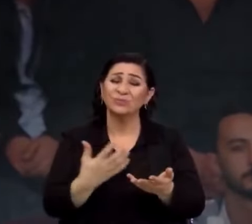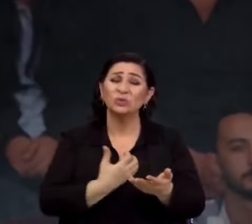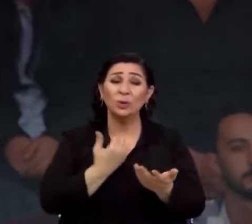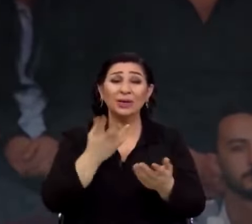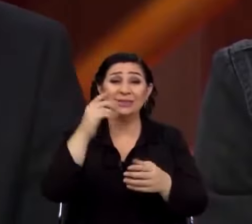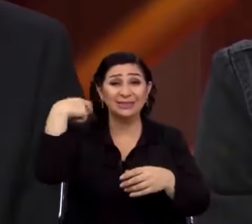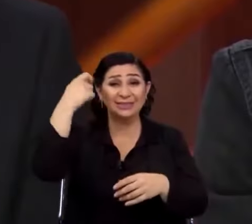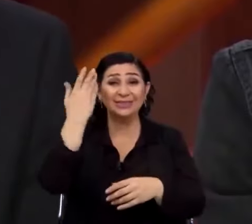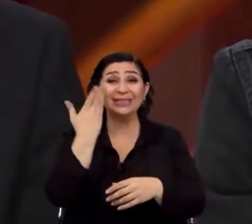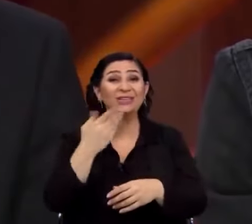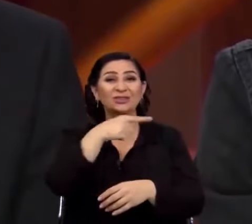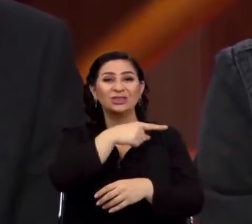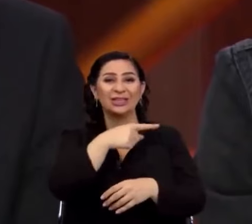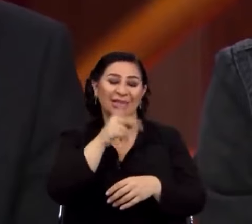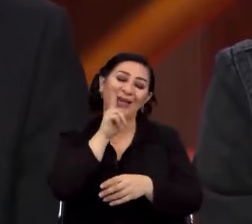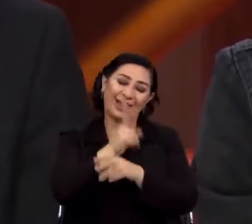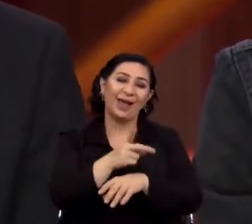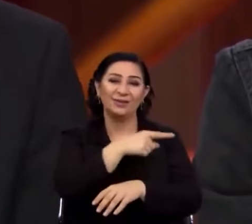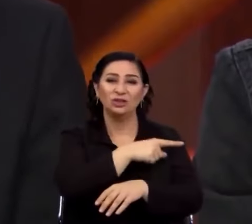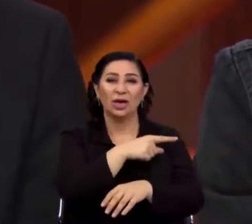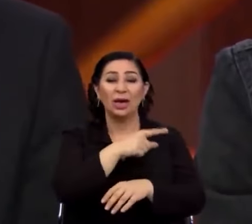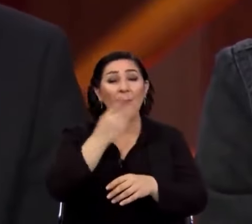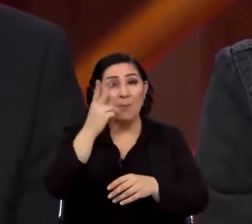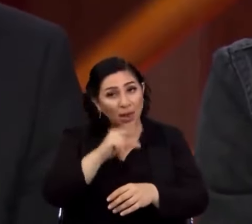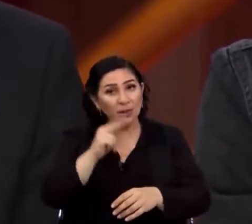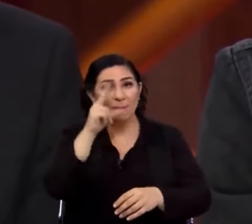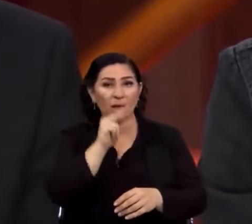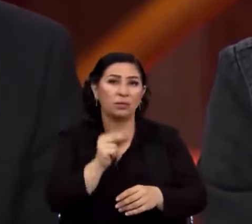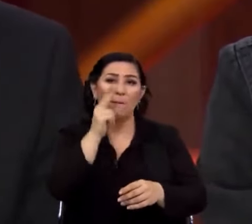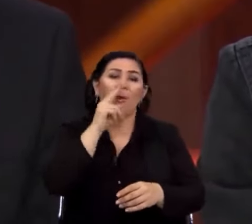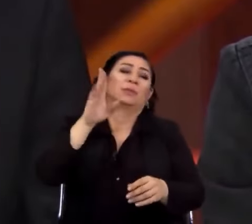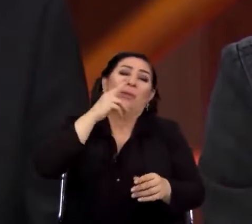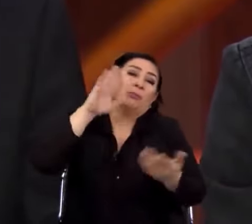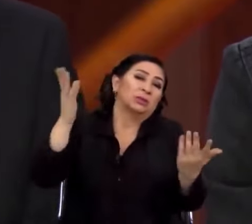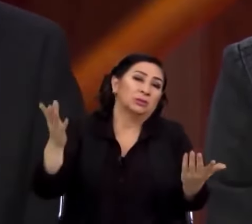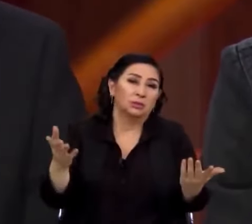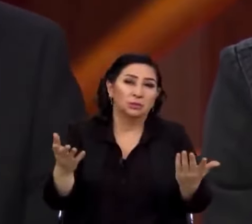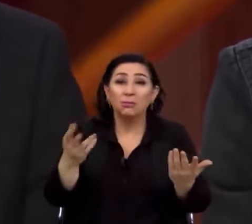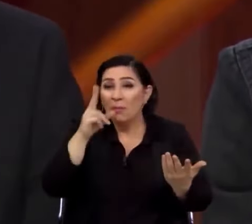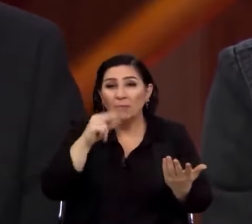seyredilmiyor Hani beğendiyse adam beğenmiştir işte yani beğenmiştir Bir de